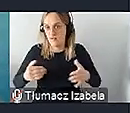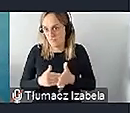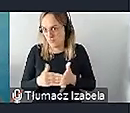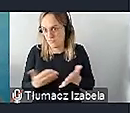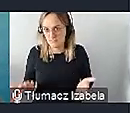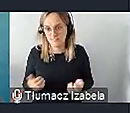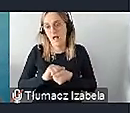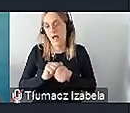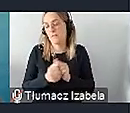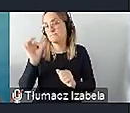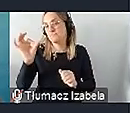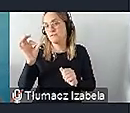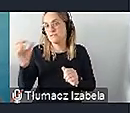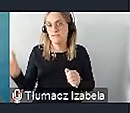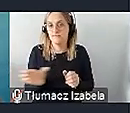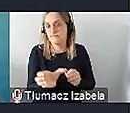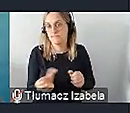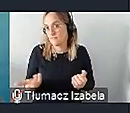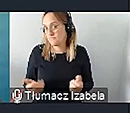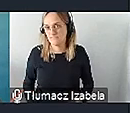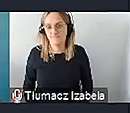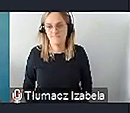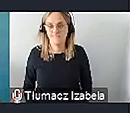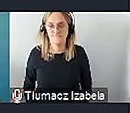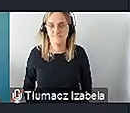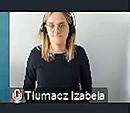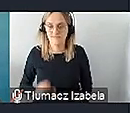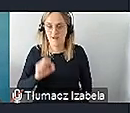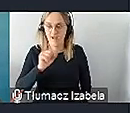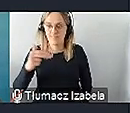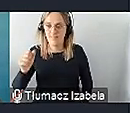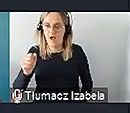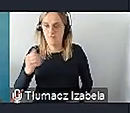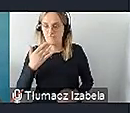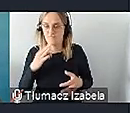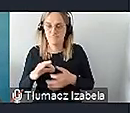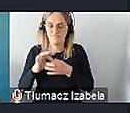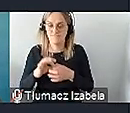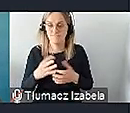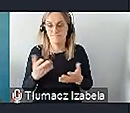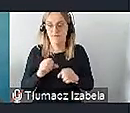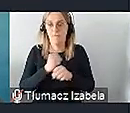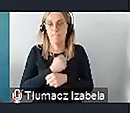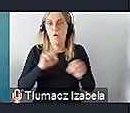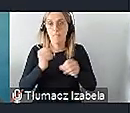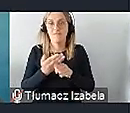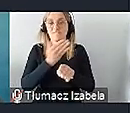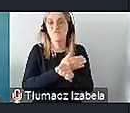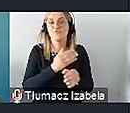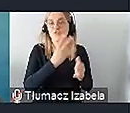Albo specjalisty - po raz kolejny. Pani Anna tutaj ładnie połączyła, że możemy wziąć bombę z poprzedniego obrazka.